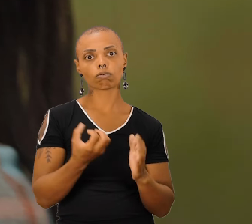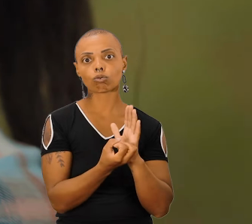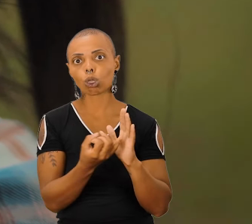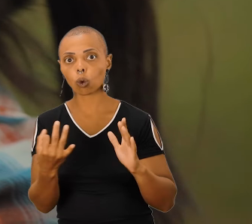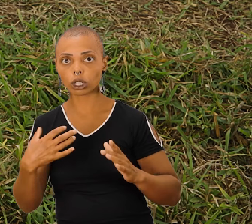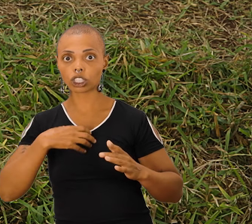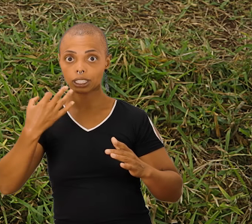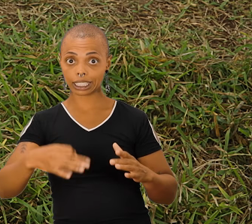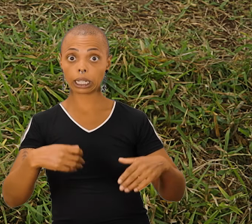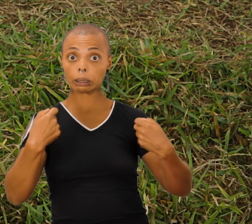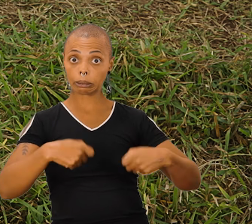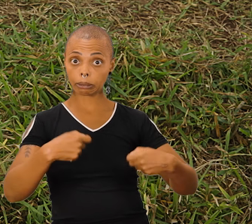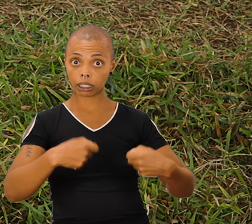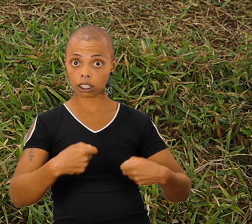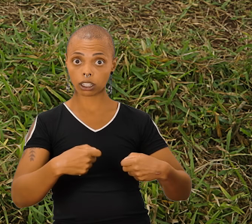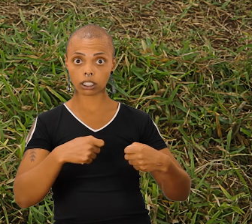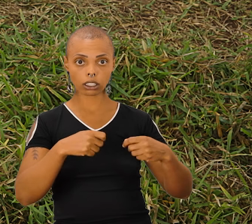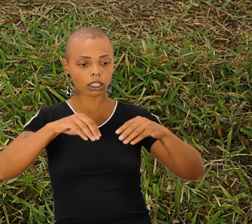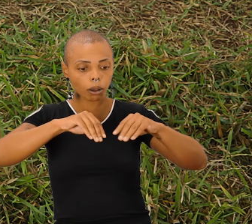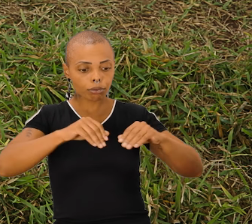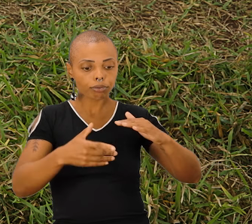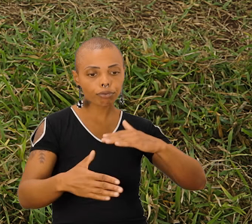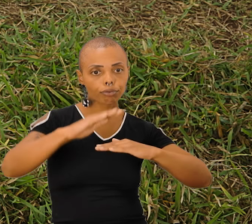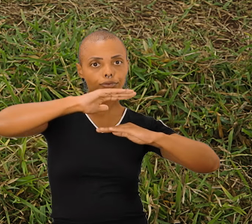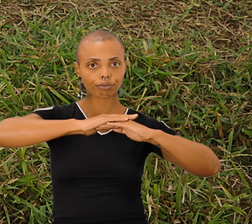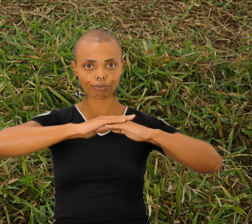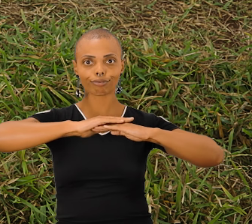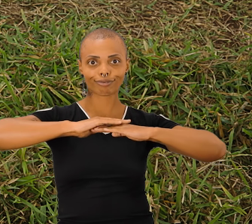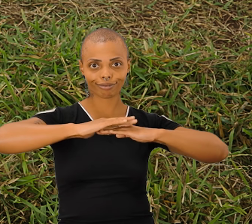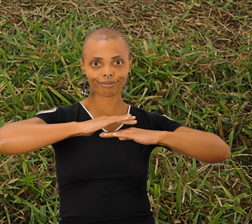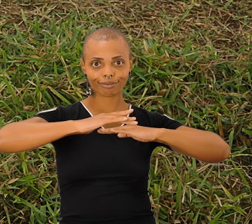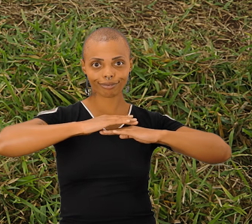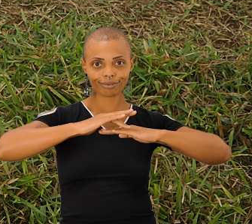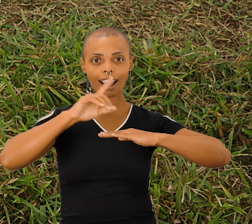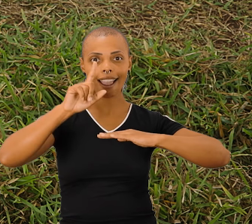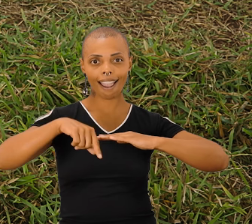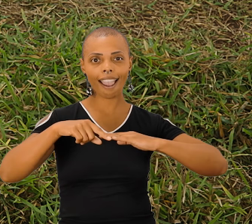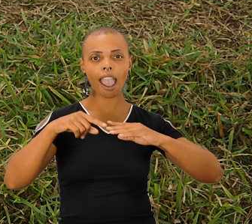e tem que deixar a manutenção da cobertura no solo, que a gente chama de palha. Então a palha fica sobre o solo,